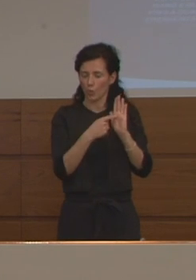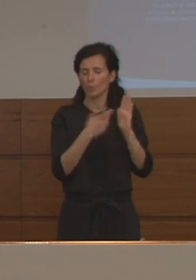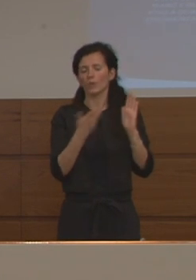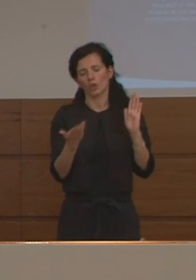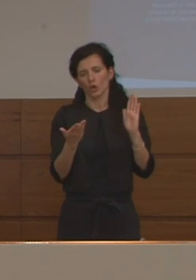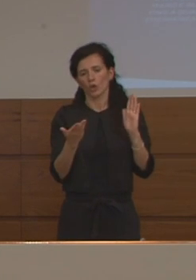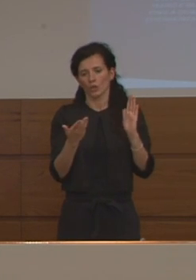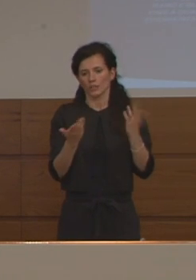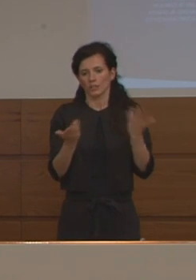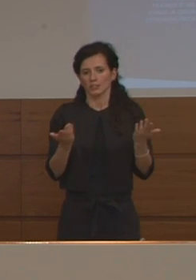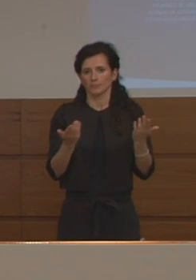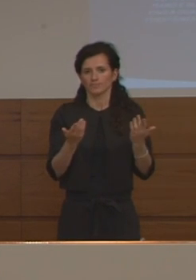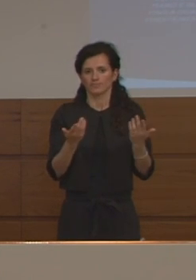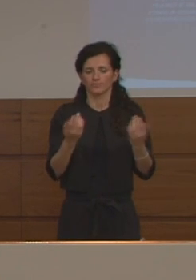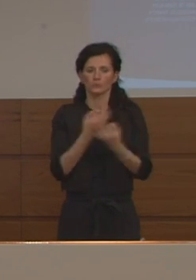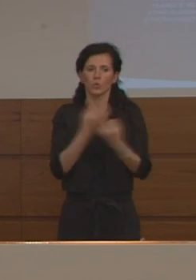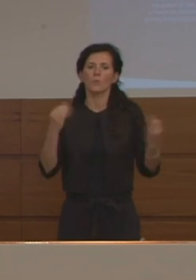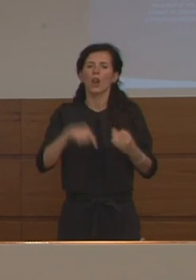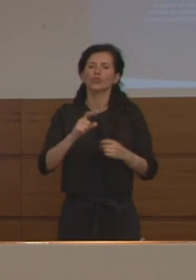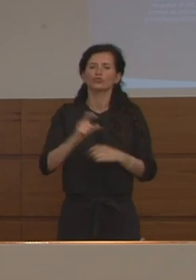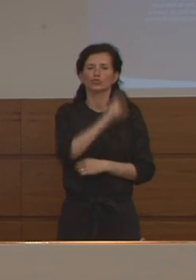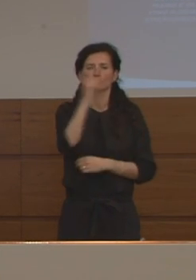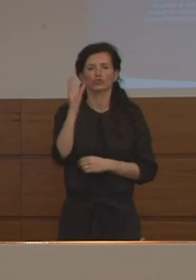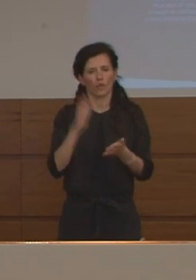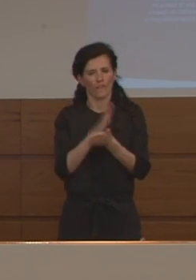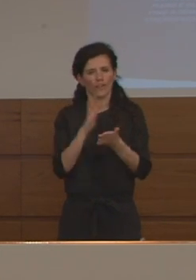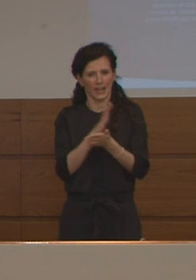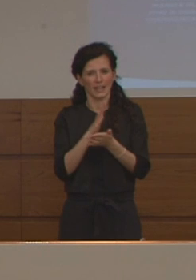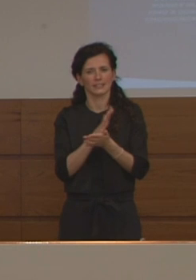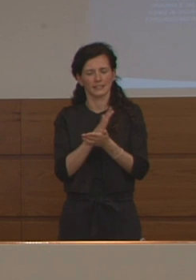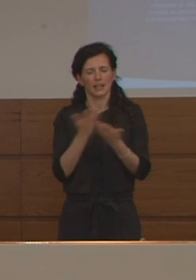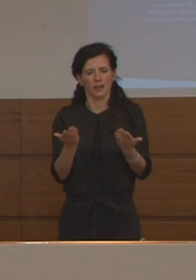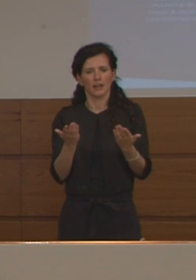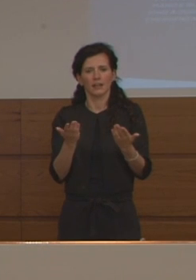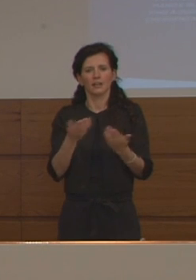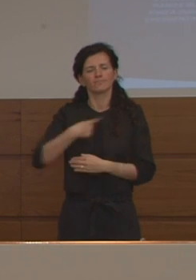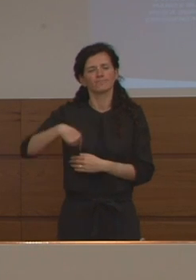di festività e io sono molto vicino, naturalmente, siamo molto vicini a tutte